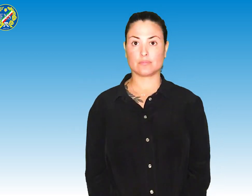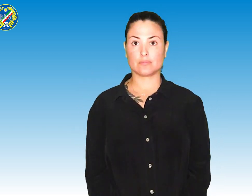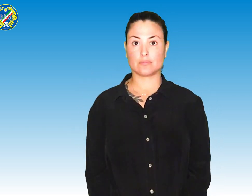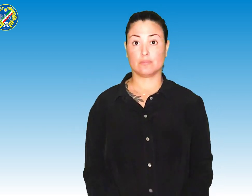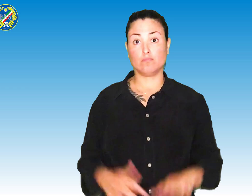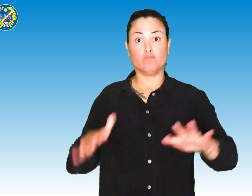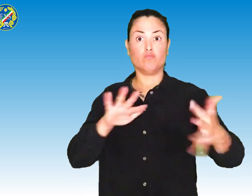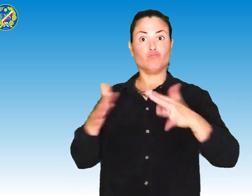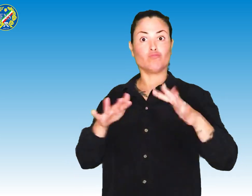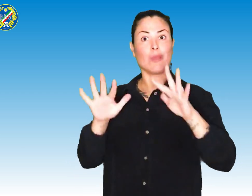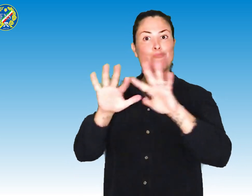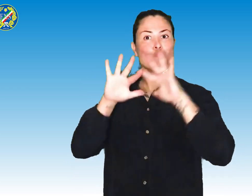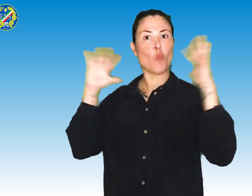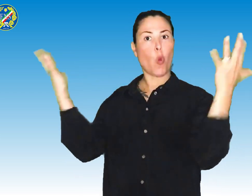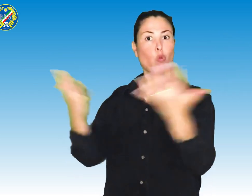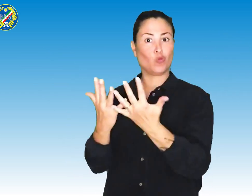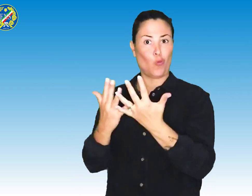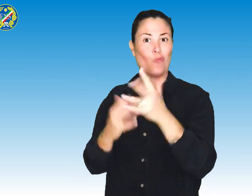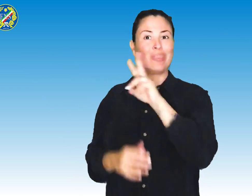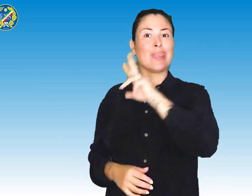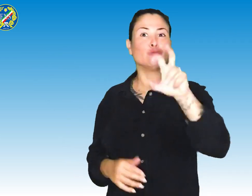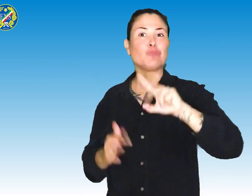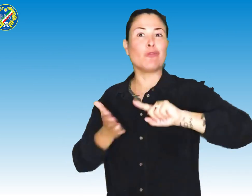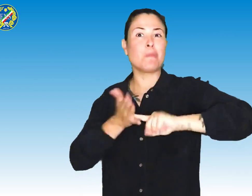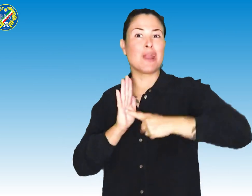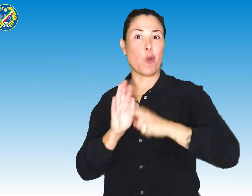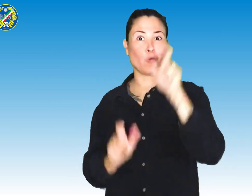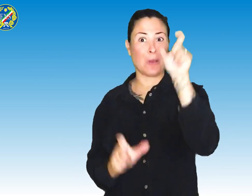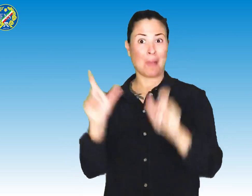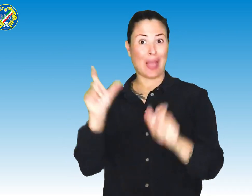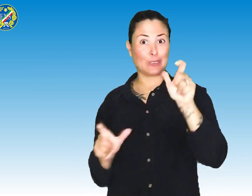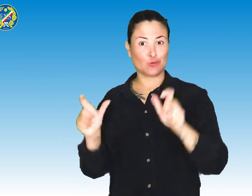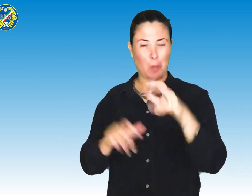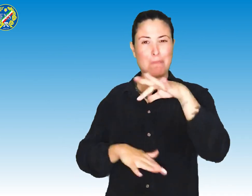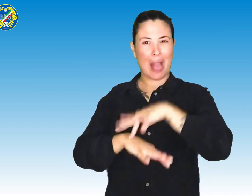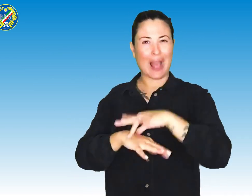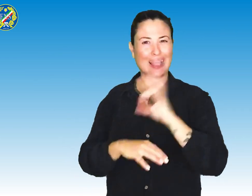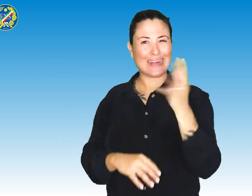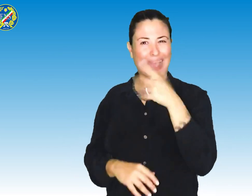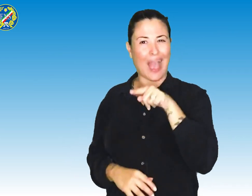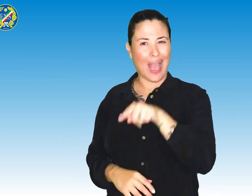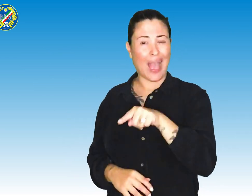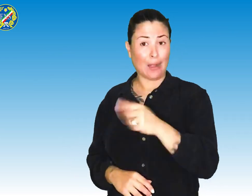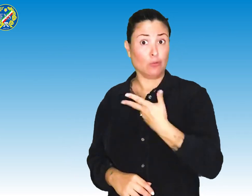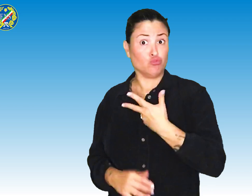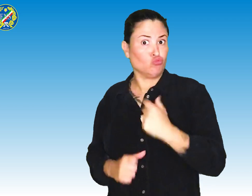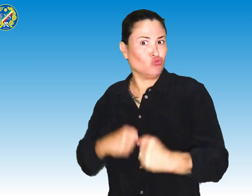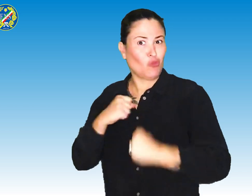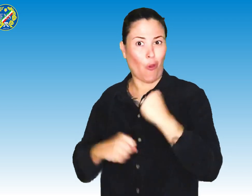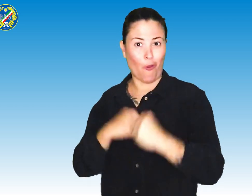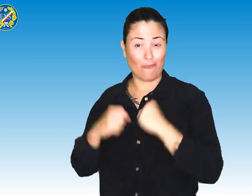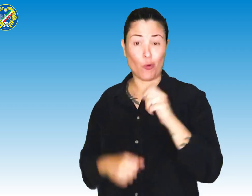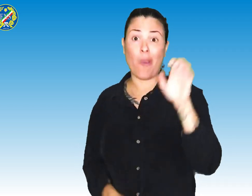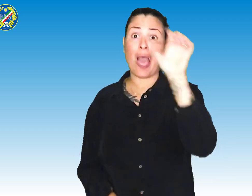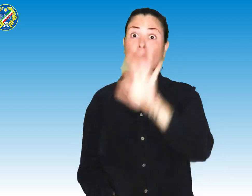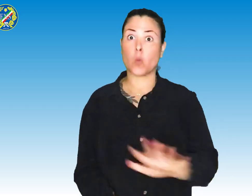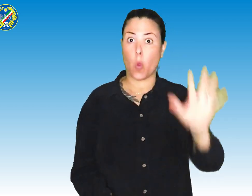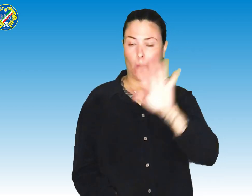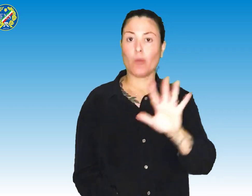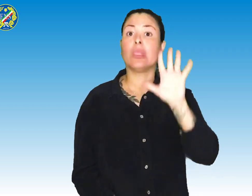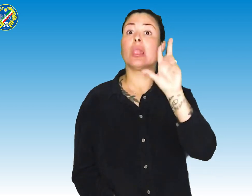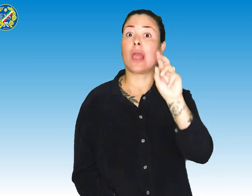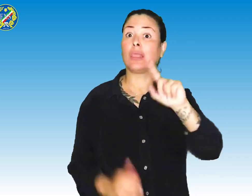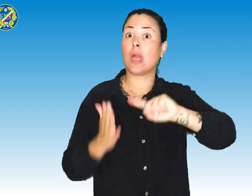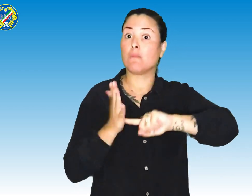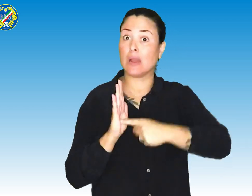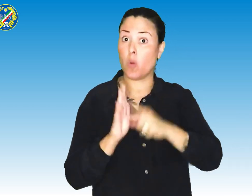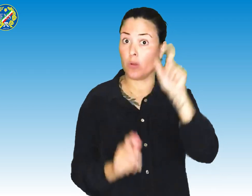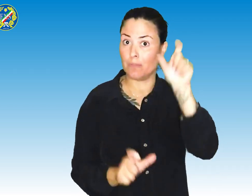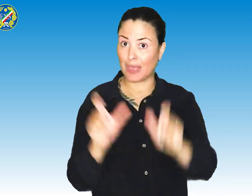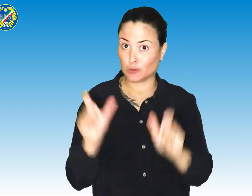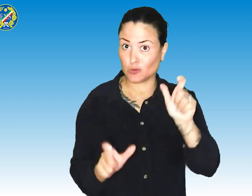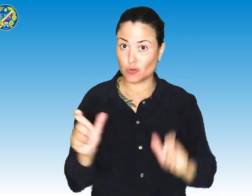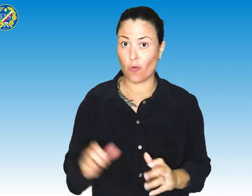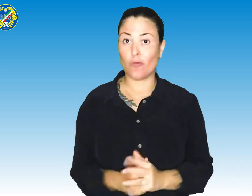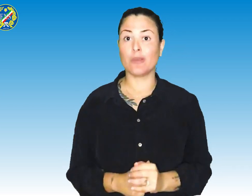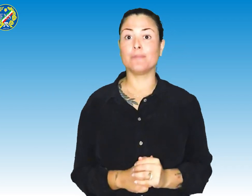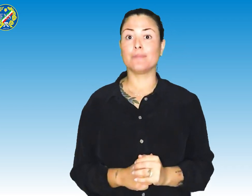Si stima che ne soffrano oltre 300 milioni di persone nel mondo, oltre 30 milioni in Europa.